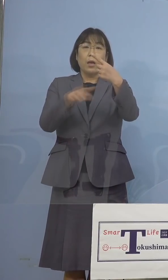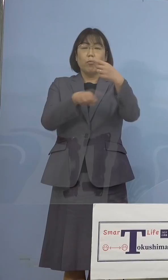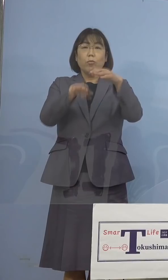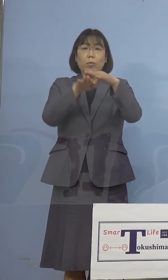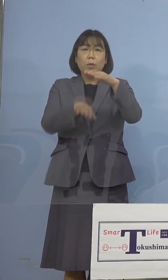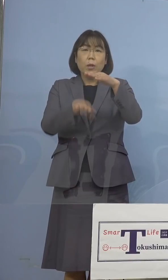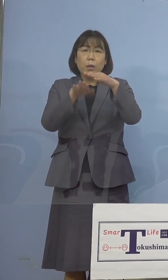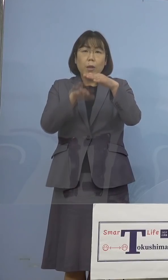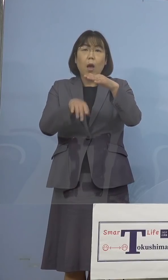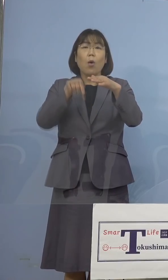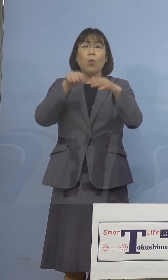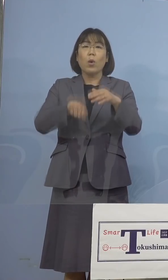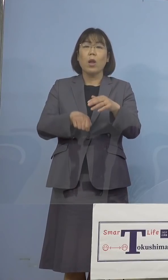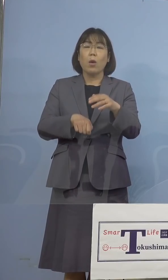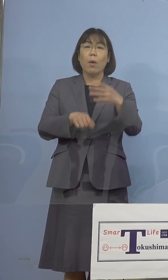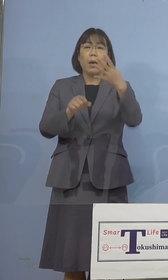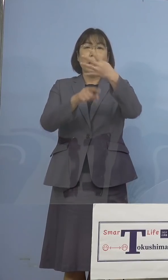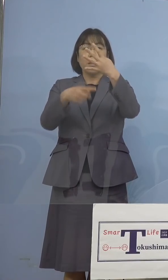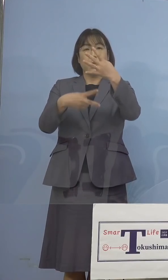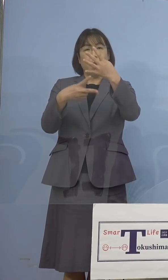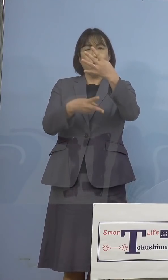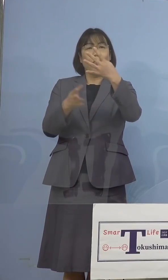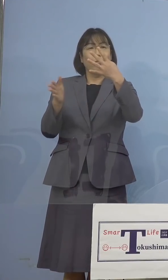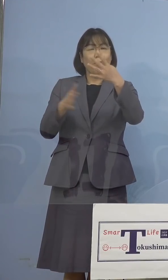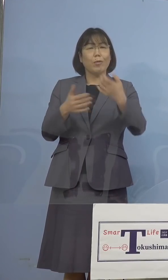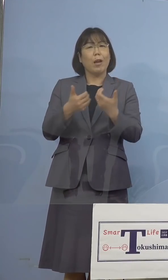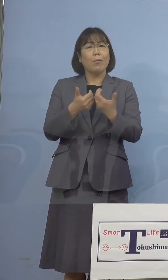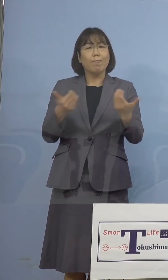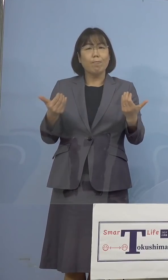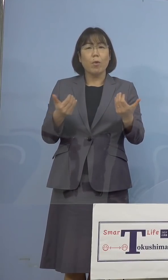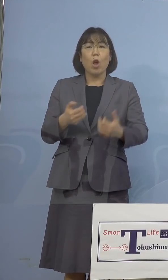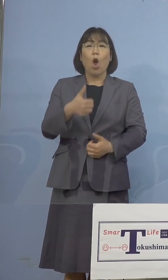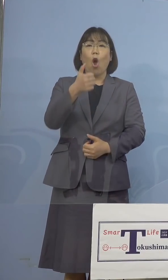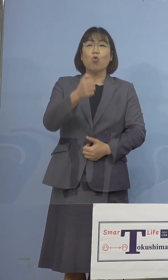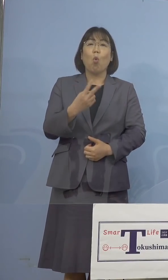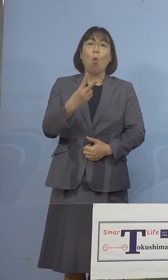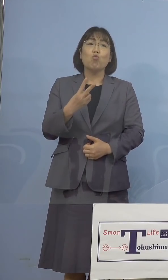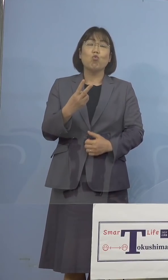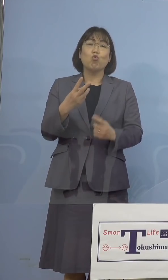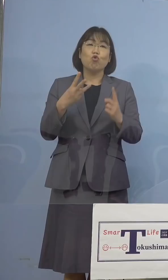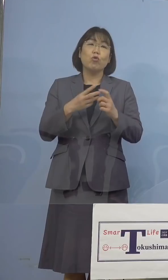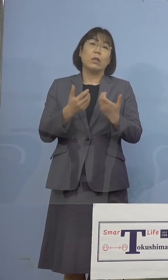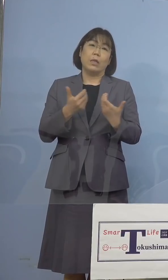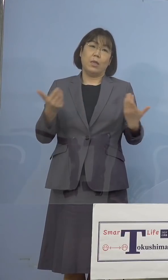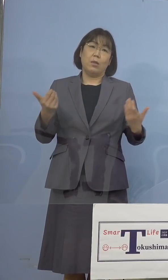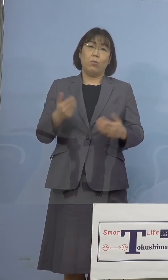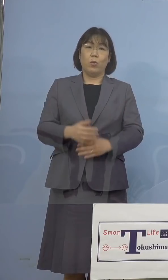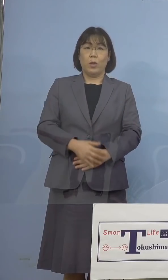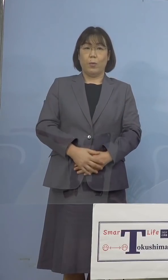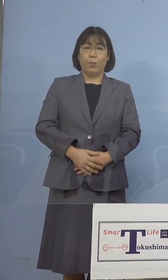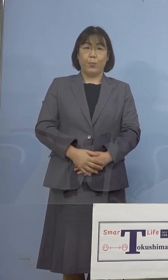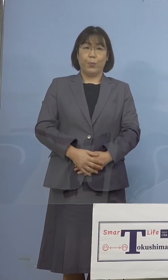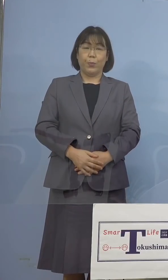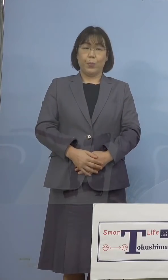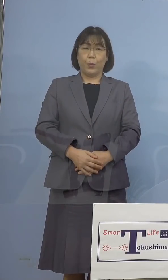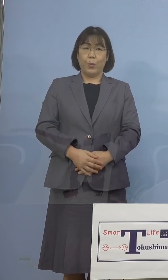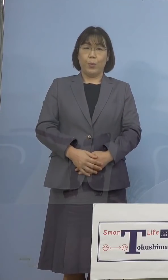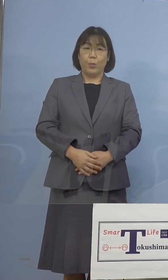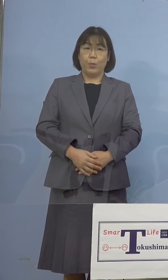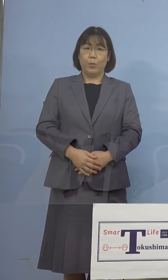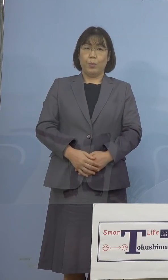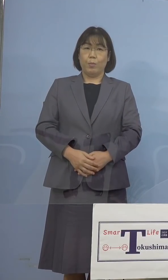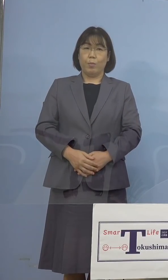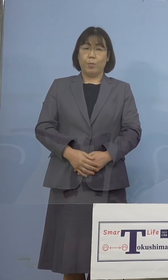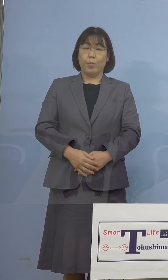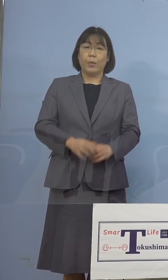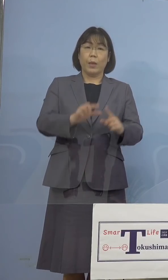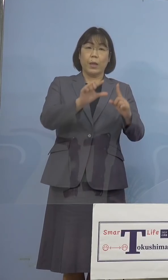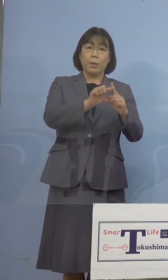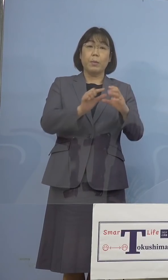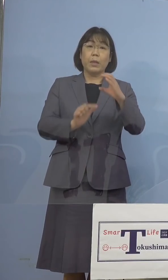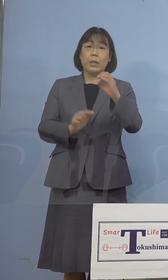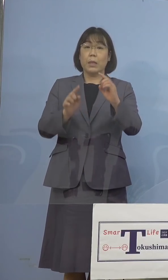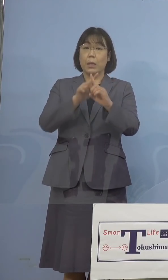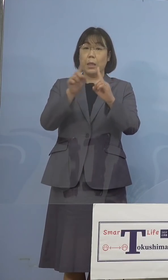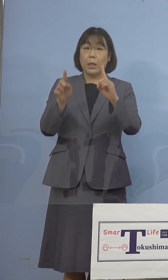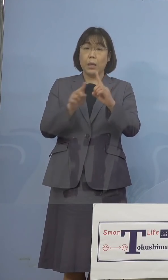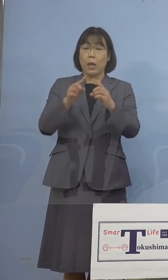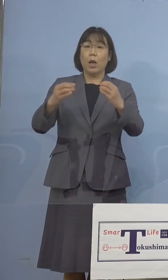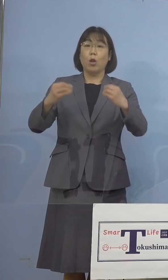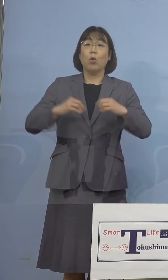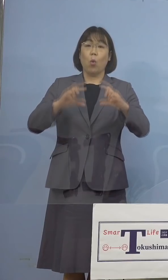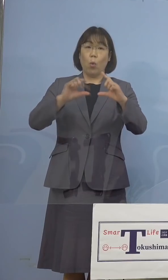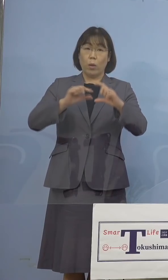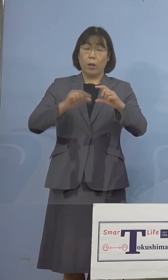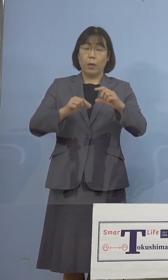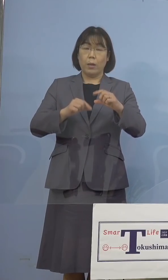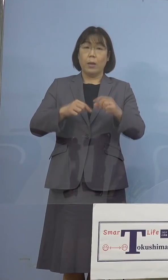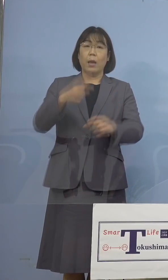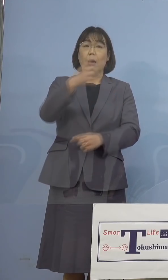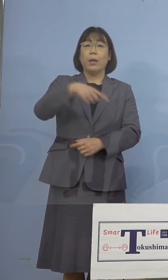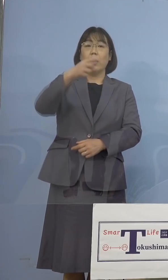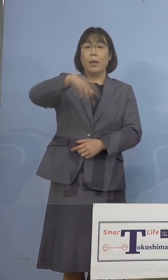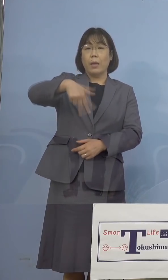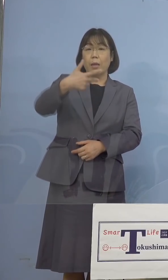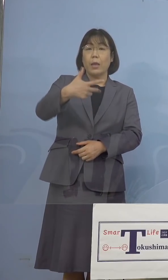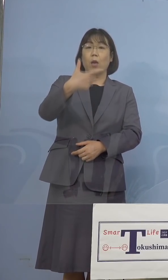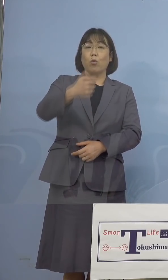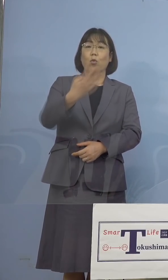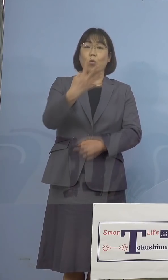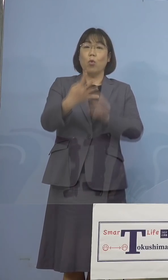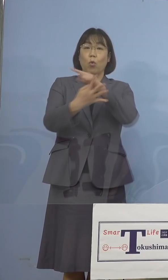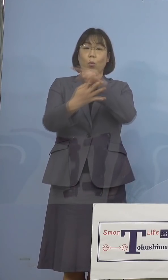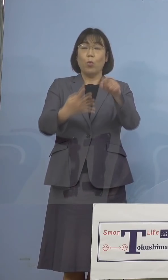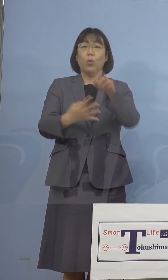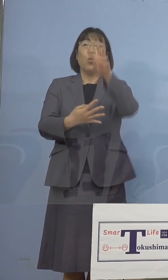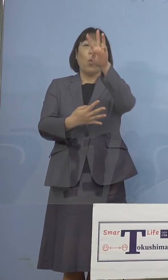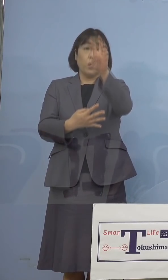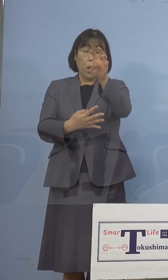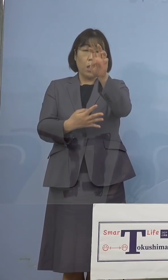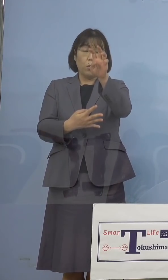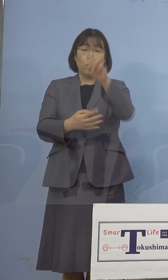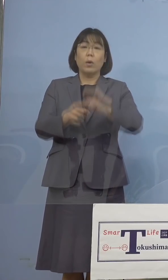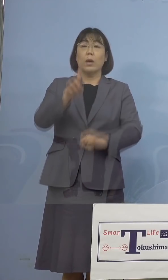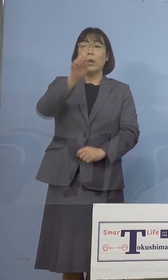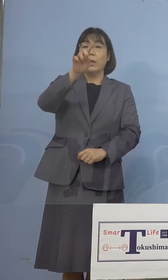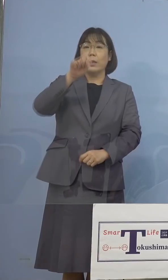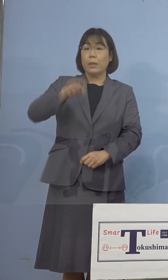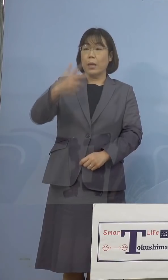4月2日以来、54日ぶりということになります 次にPCRの陽性率1764分の30、1.7パーセントと